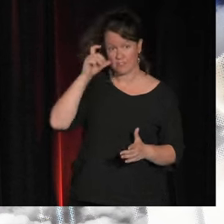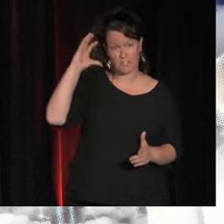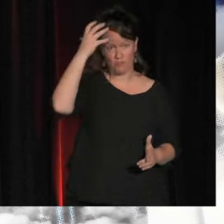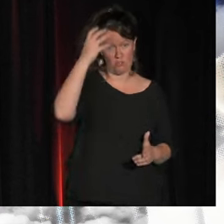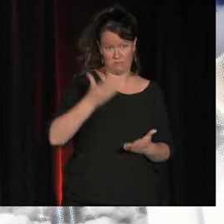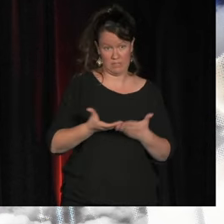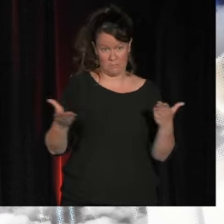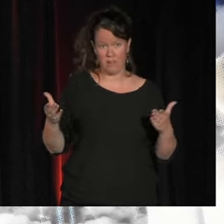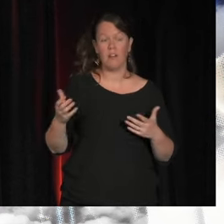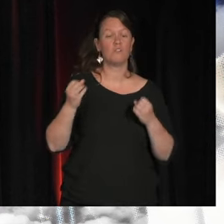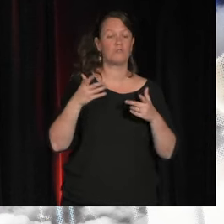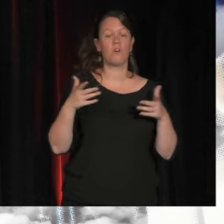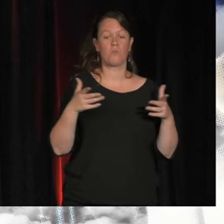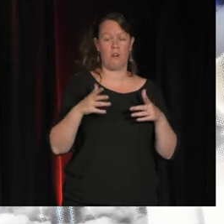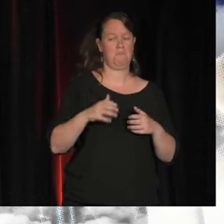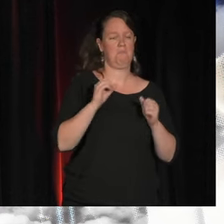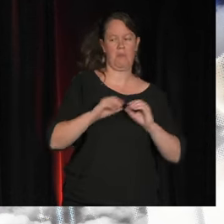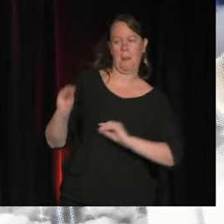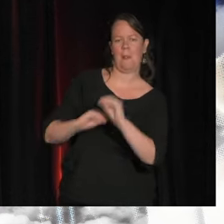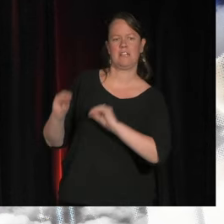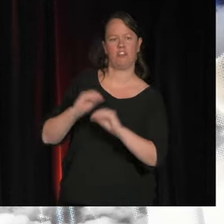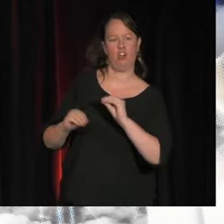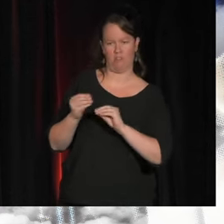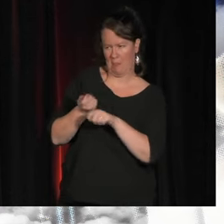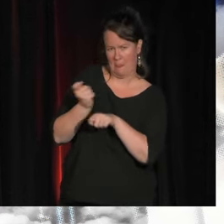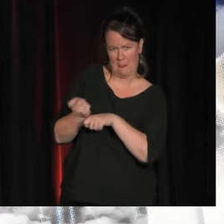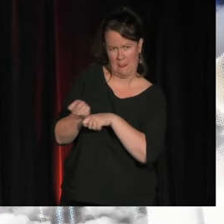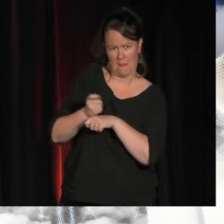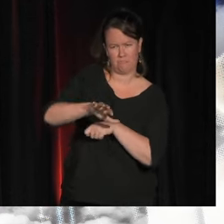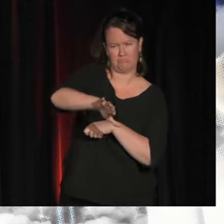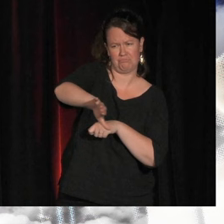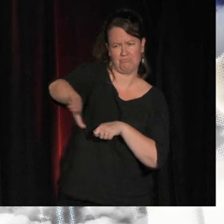pendant que son équipe fait le taf. Et il y avait la petite couche pour terminer vraiment la stratégie dive.